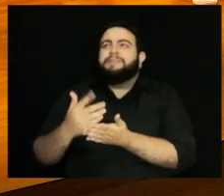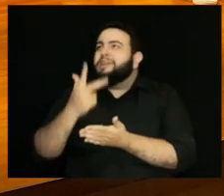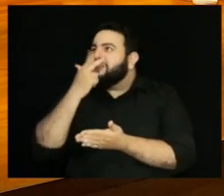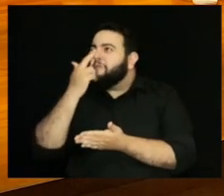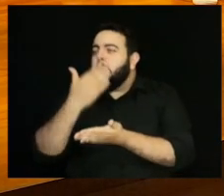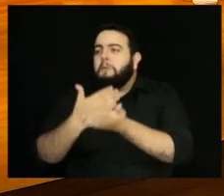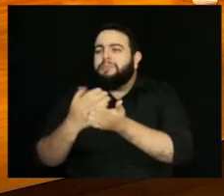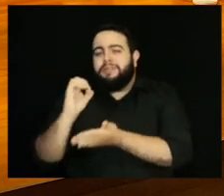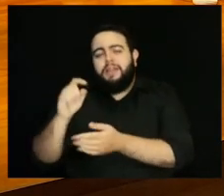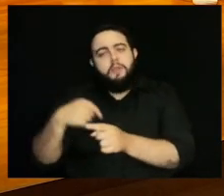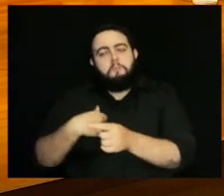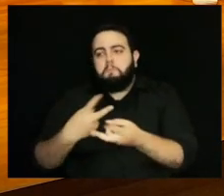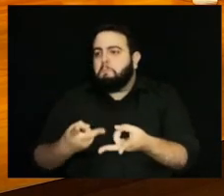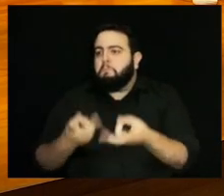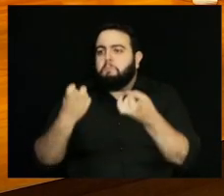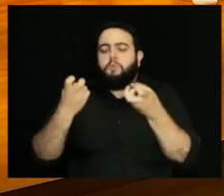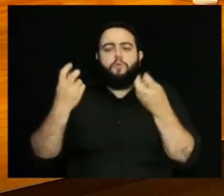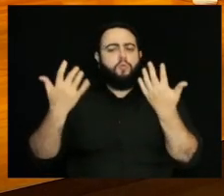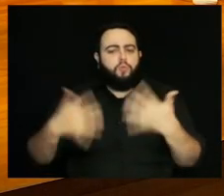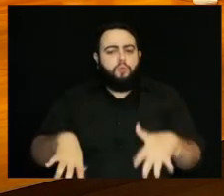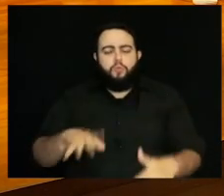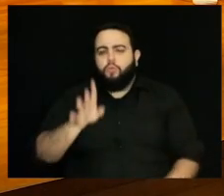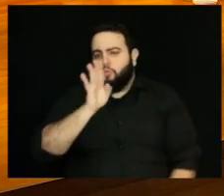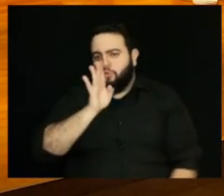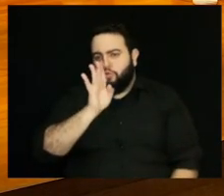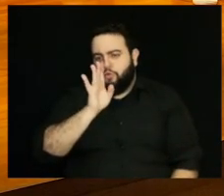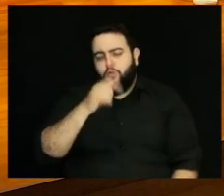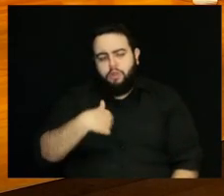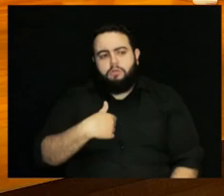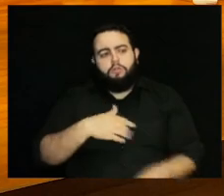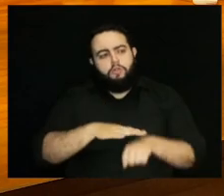que eu fico muito impressionado quando eu falo com os caras, e eu venho pesquisando isso há 30